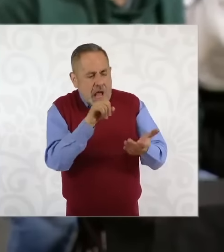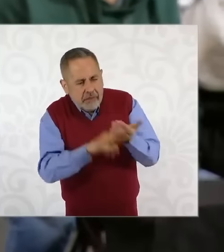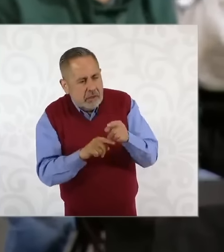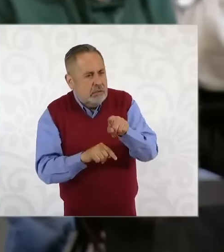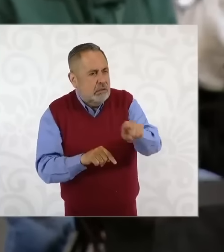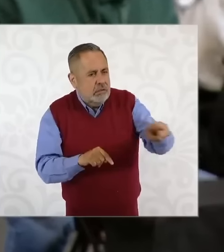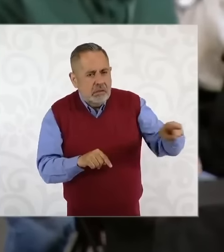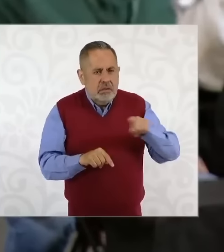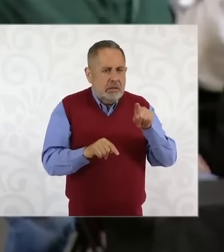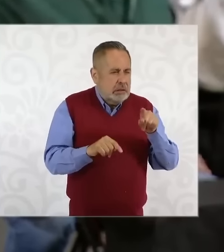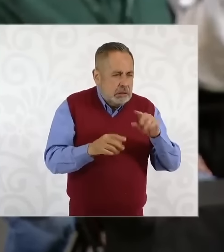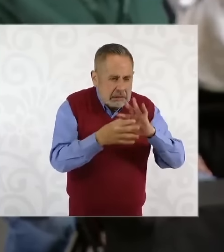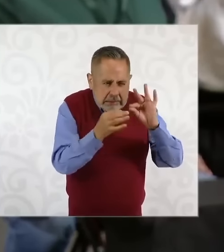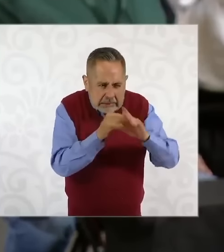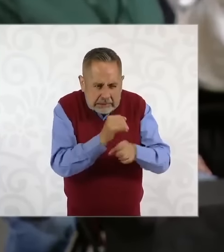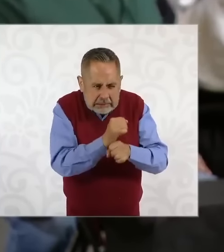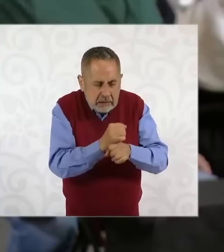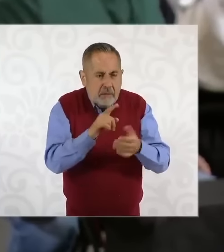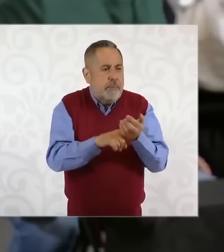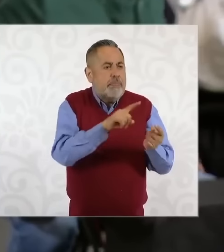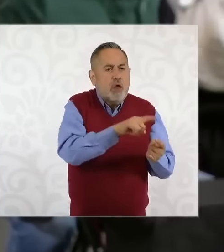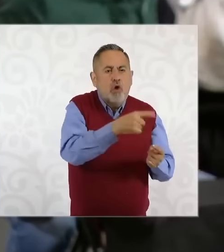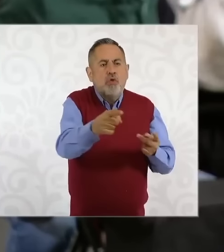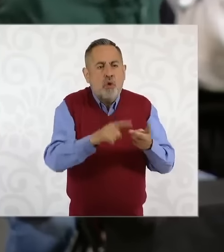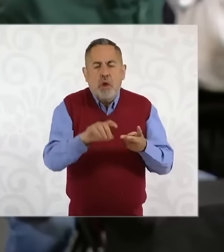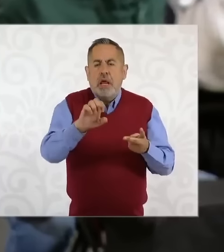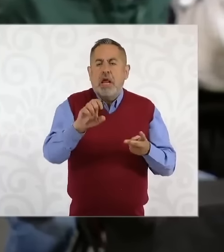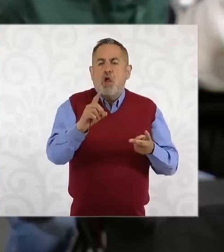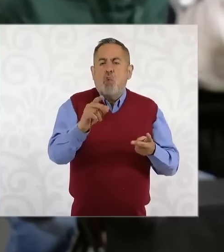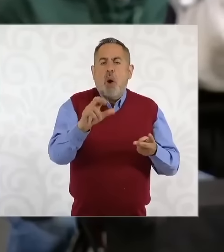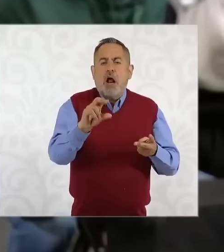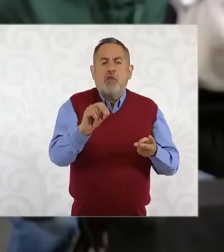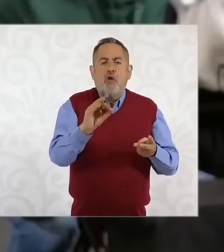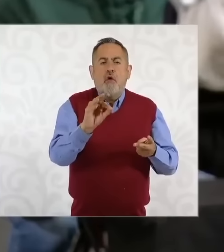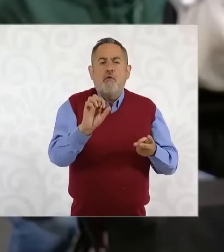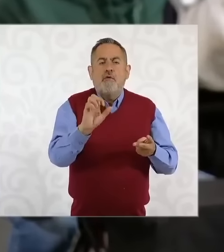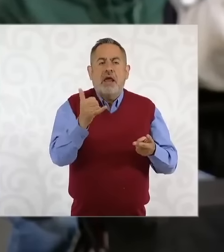desenmarañar. Me refiero a Eduardo Feiman, periodista argentino, que el día de ayer, bueno,